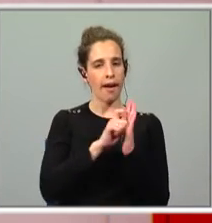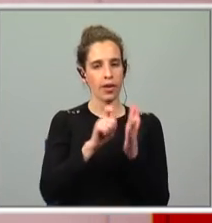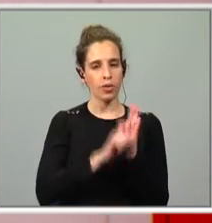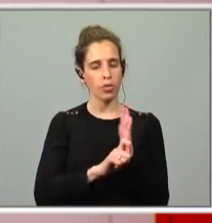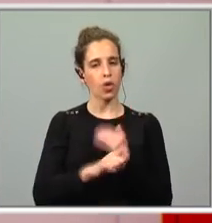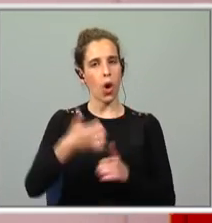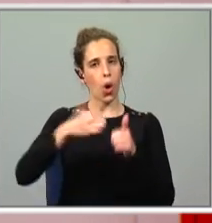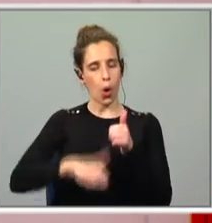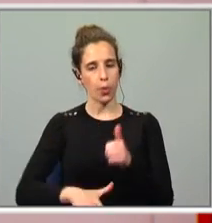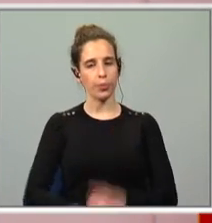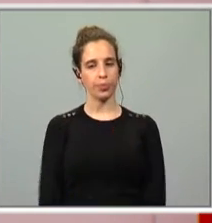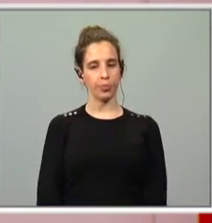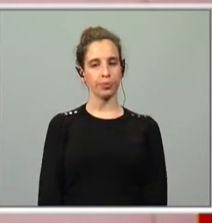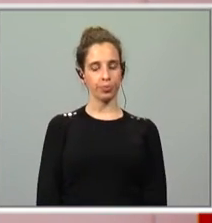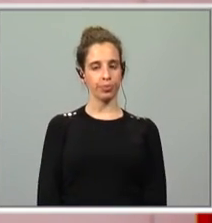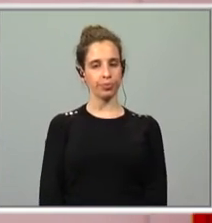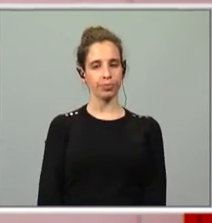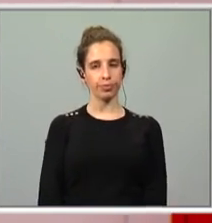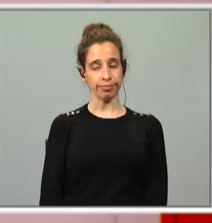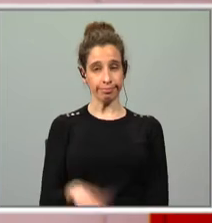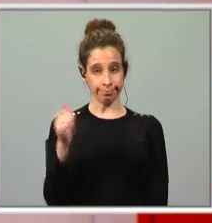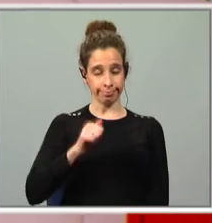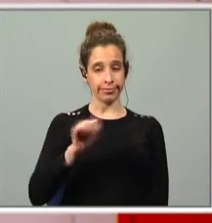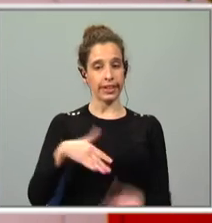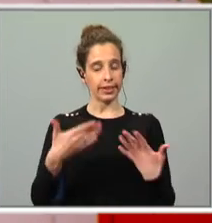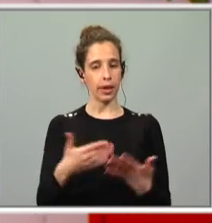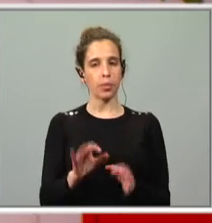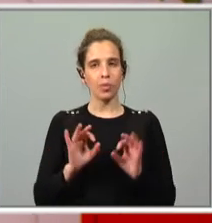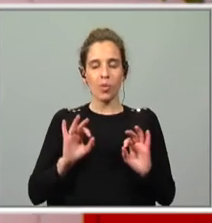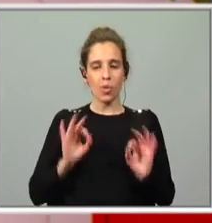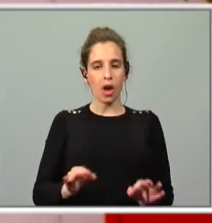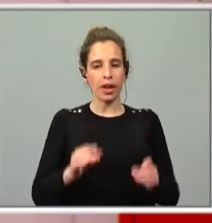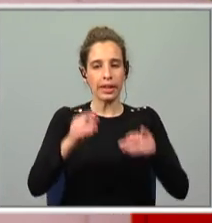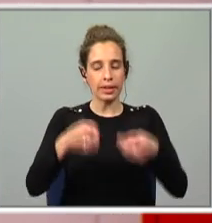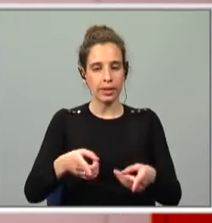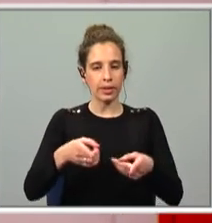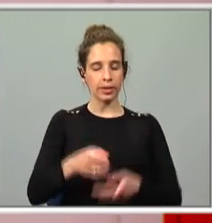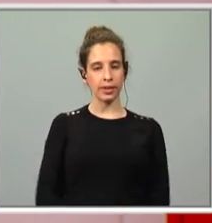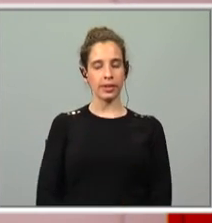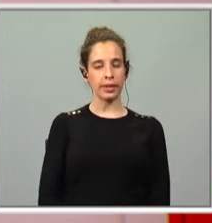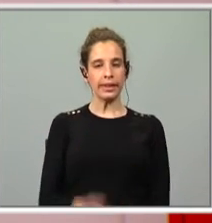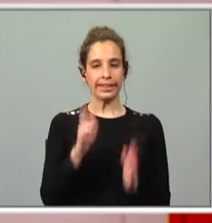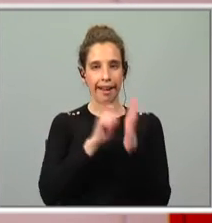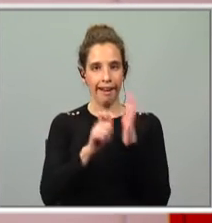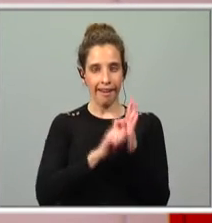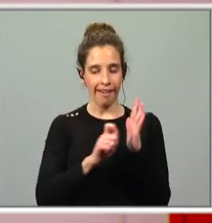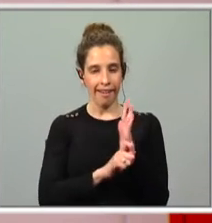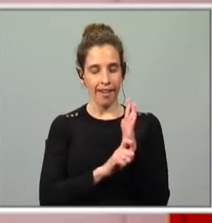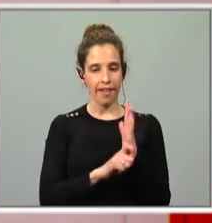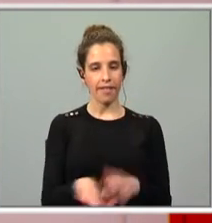correção ortográfica cê então prontos para começarmos a escrever fazer uma 拼寫糾正 ce 然後準備好了開始寫作